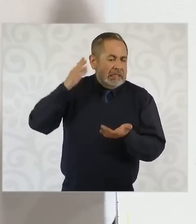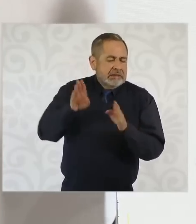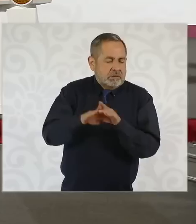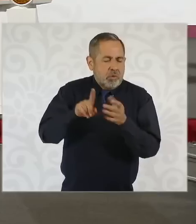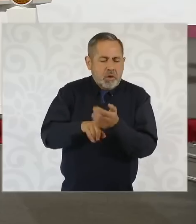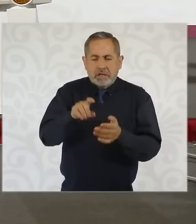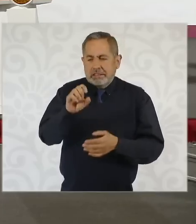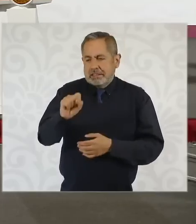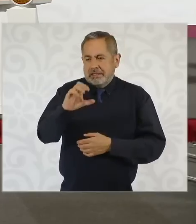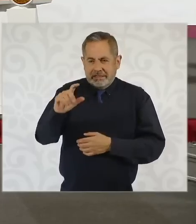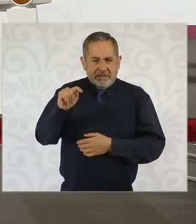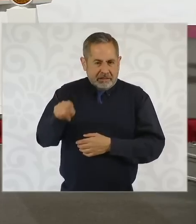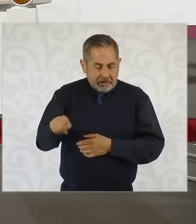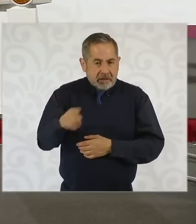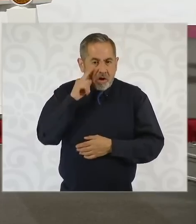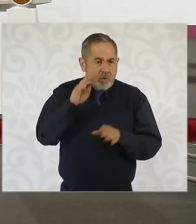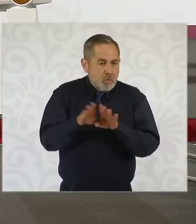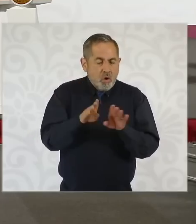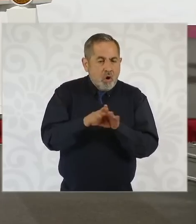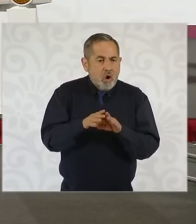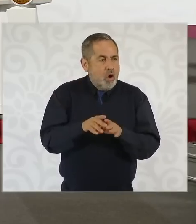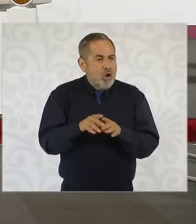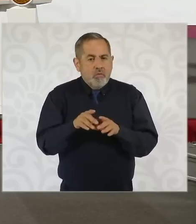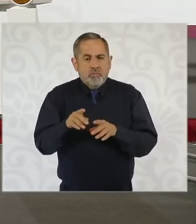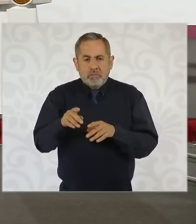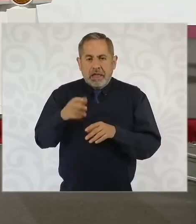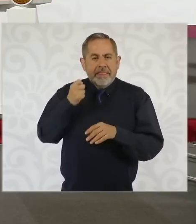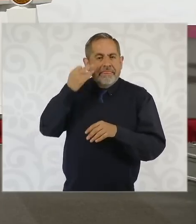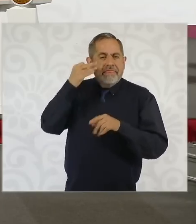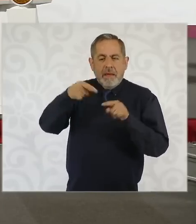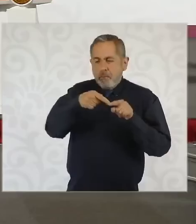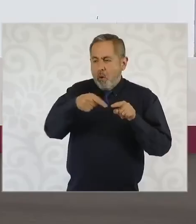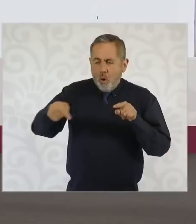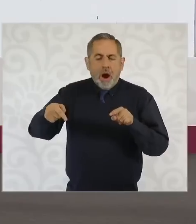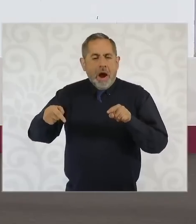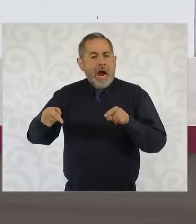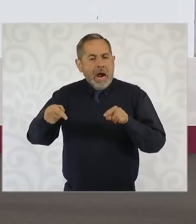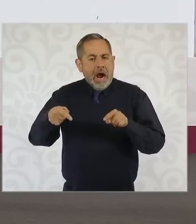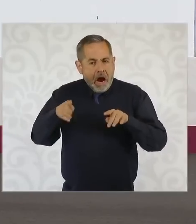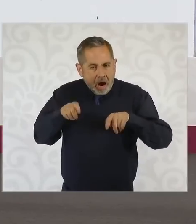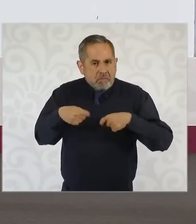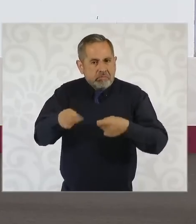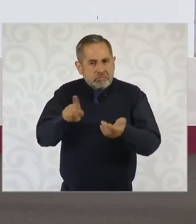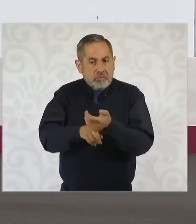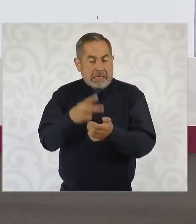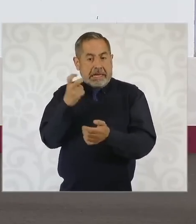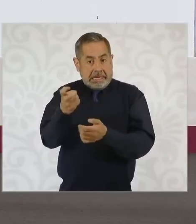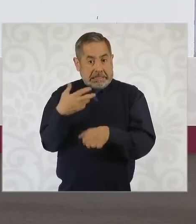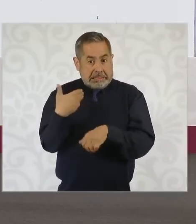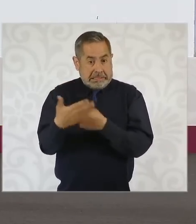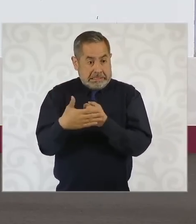que era los trabajos por administración entonces con esos frentes Tendremos una capacidad de de